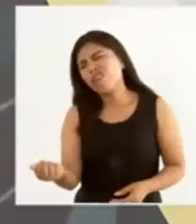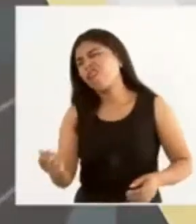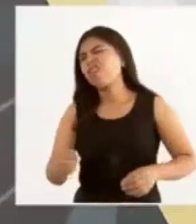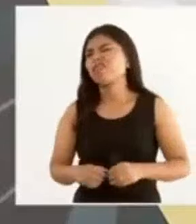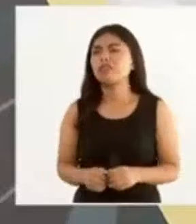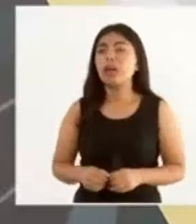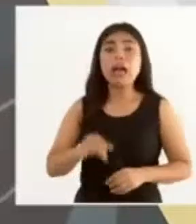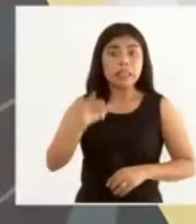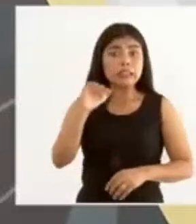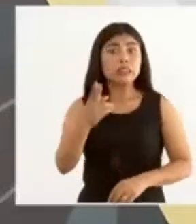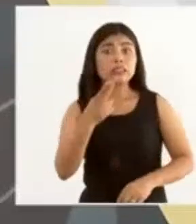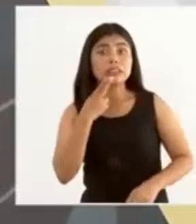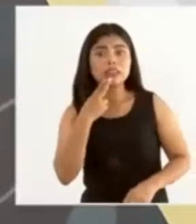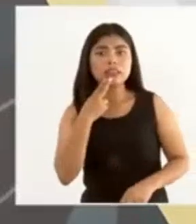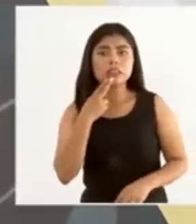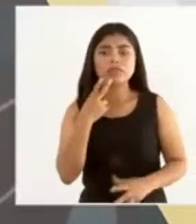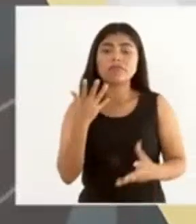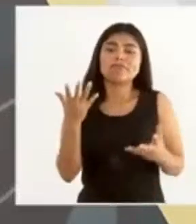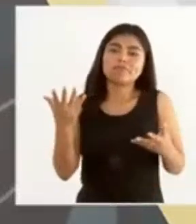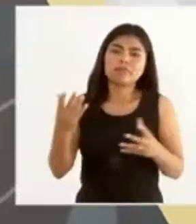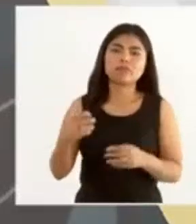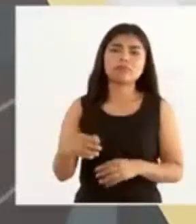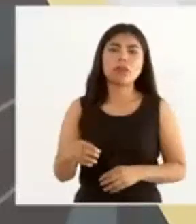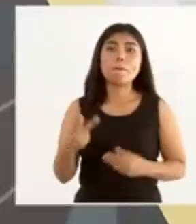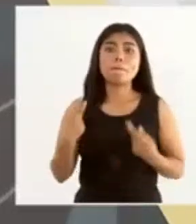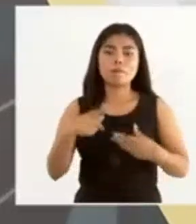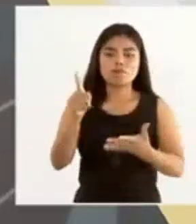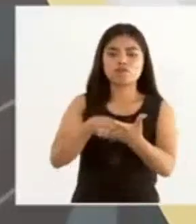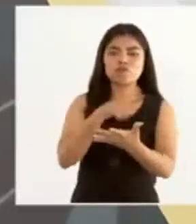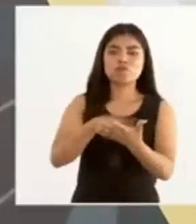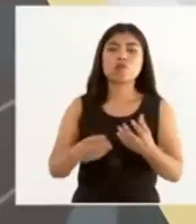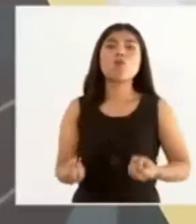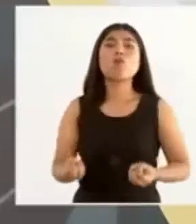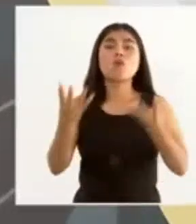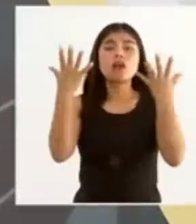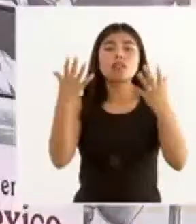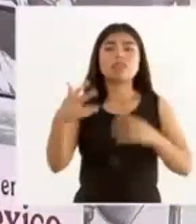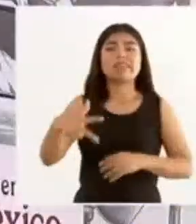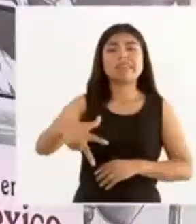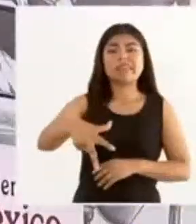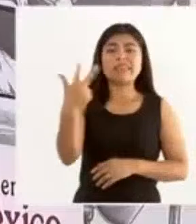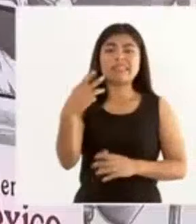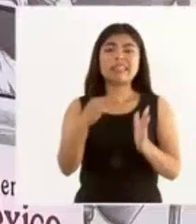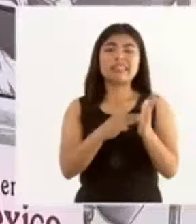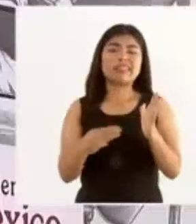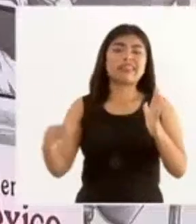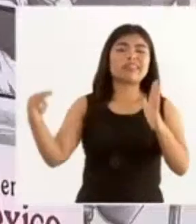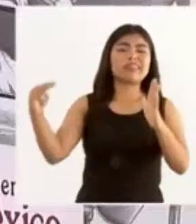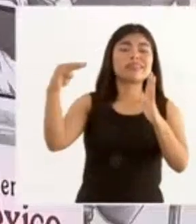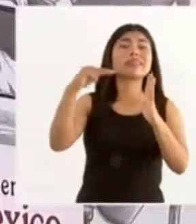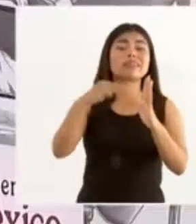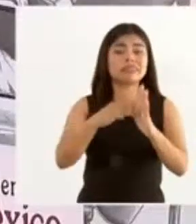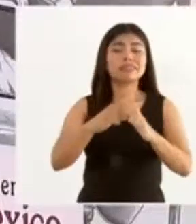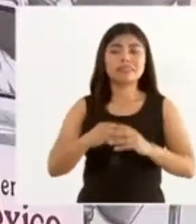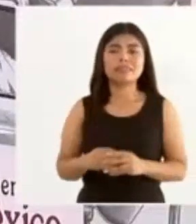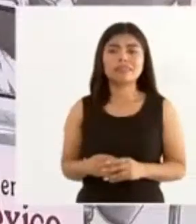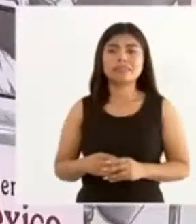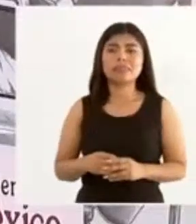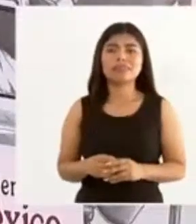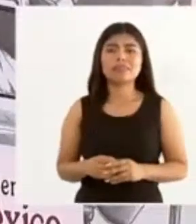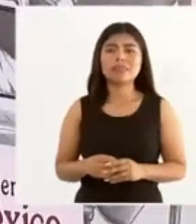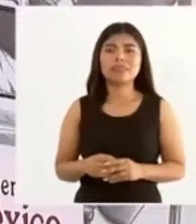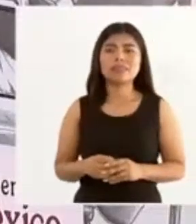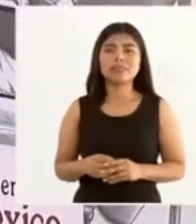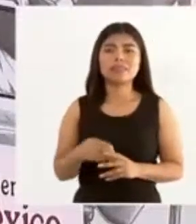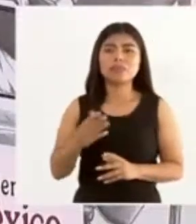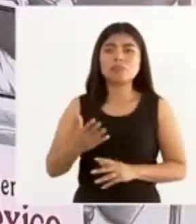cerca de 13,000000es de mexicanas y mexicanos. Antes votaban decenas de senadores, unos cuantos